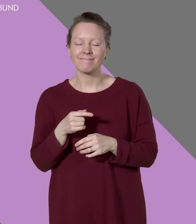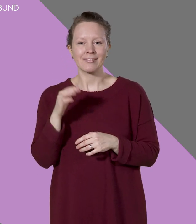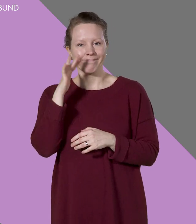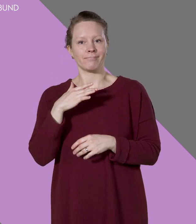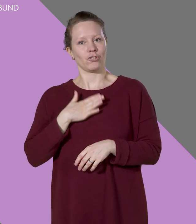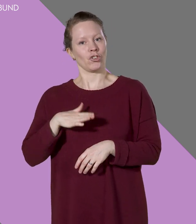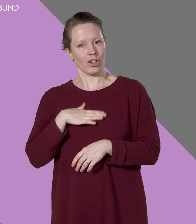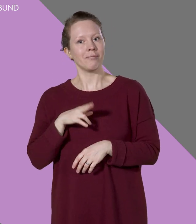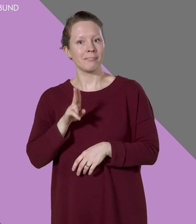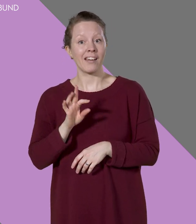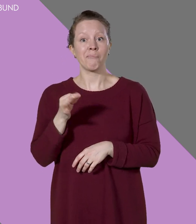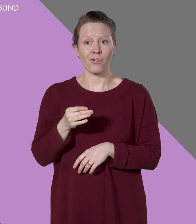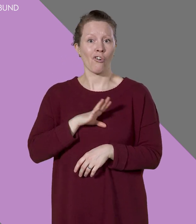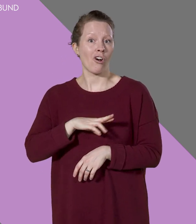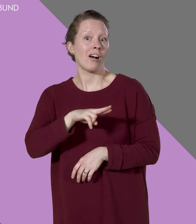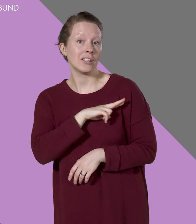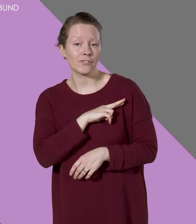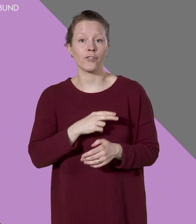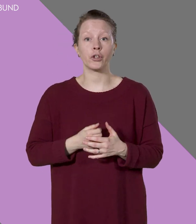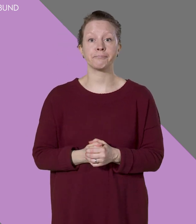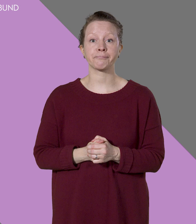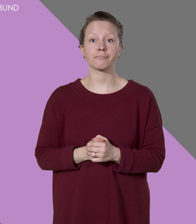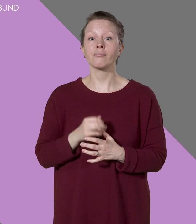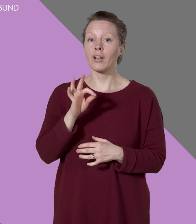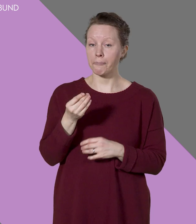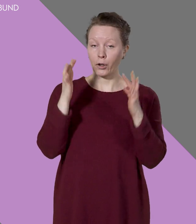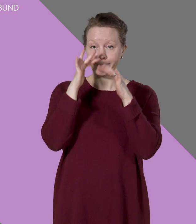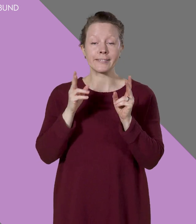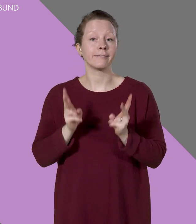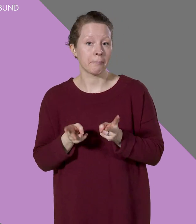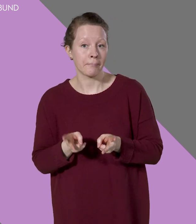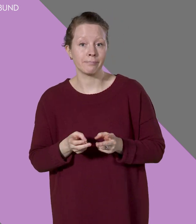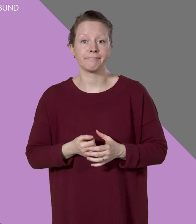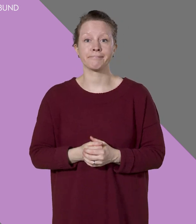Jyväskylä anser att ansvaret är FPA:s, som har varit inne på samma linje.